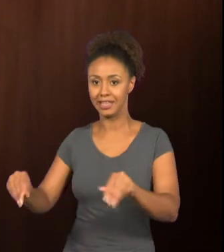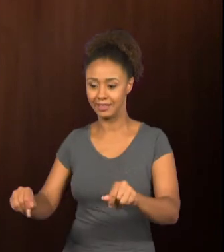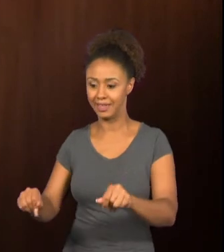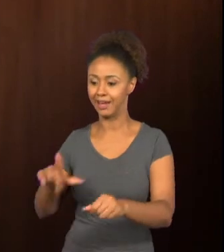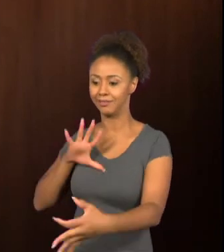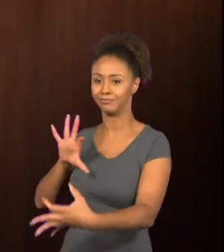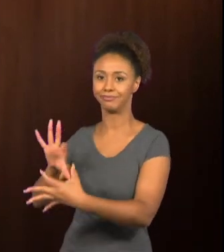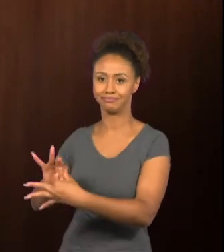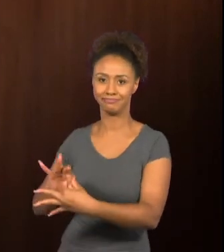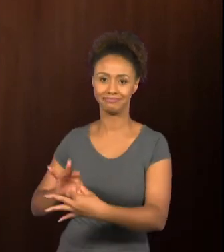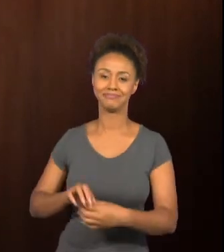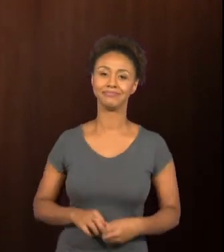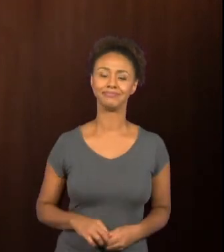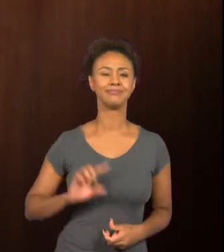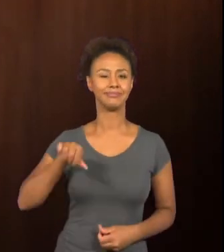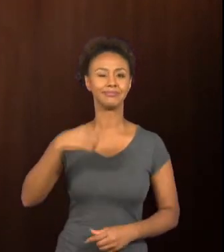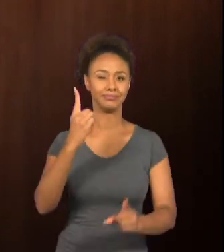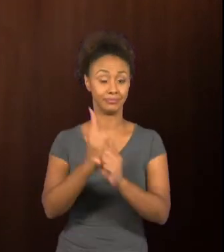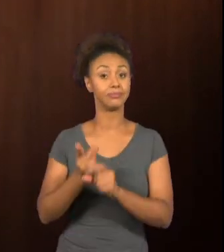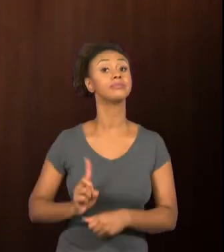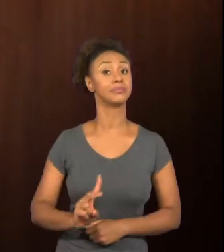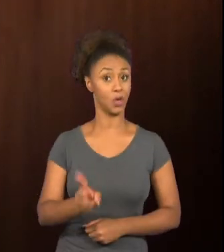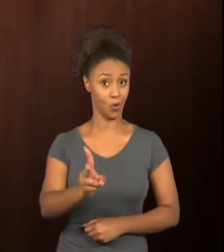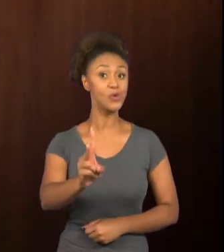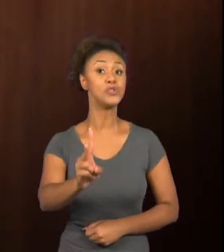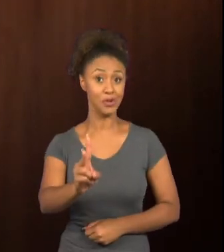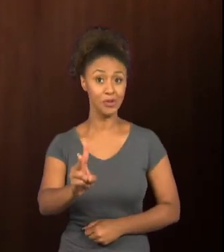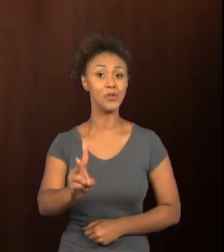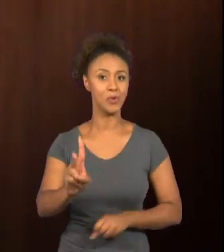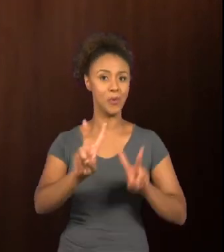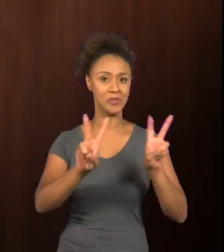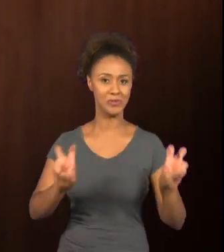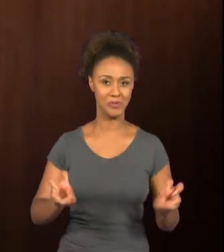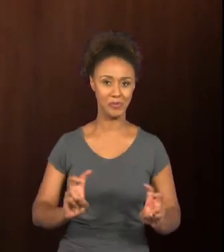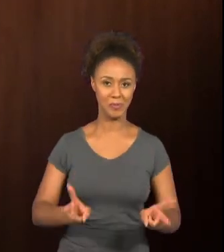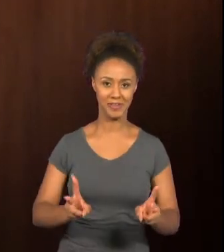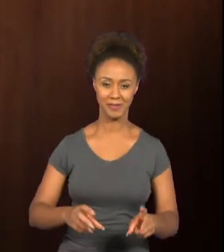ATÉ A NOSSA PRÓXIMA AULA EM QUE CONTINUAREMOS A FALAR DESSE ASSUNTO. ATÉ LÁ.